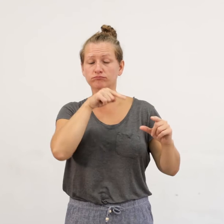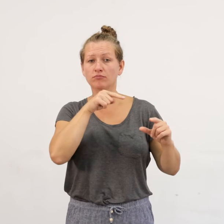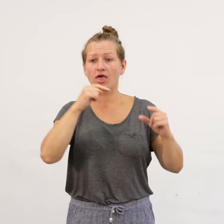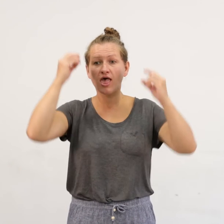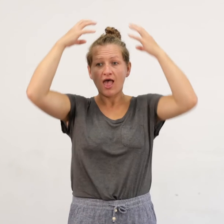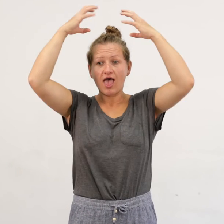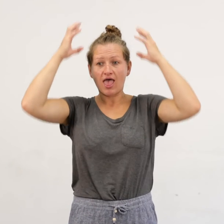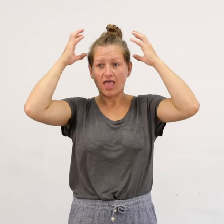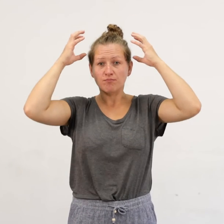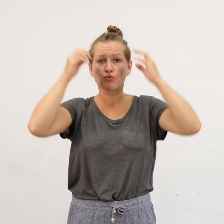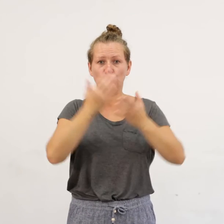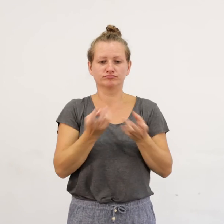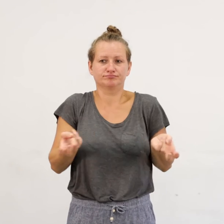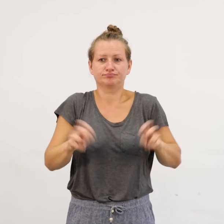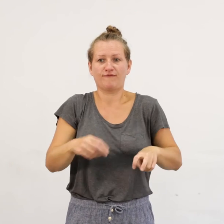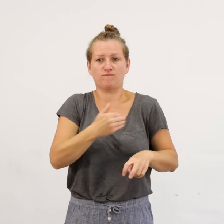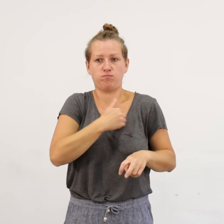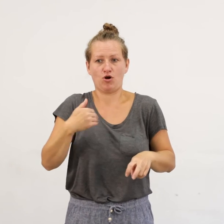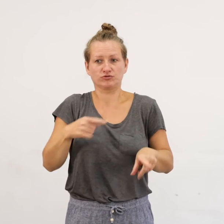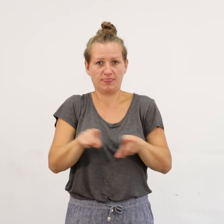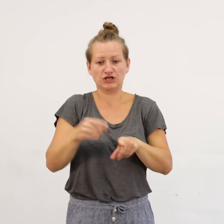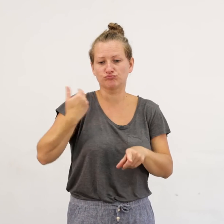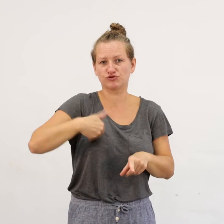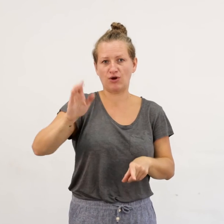Widoczny na zdjęciu hełm został wprowadzony